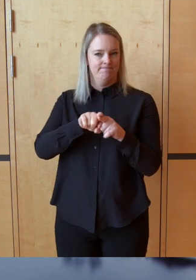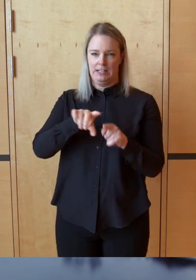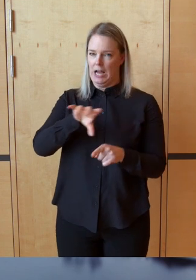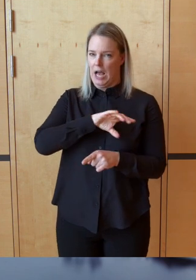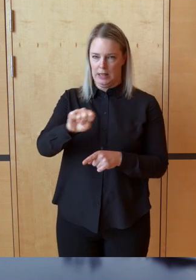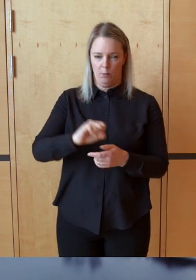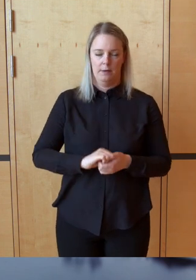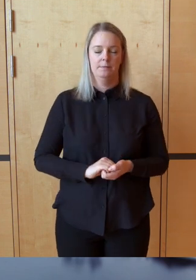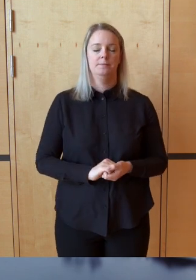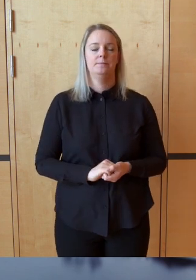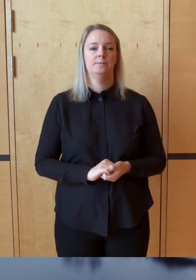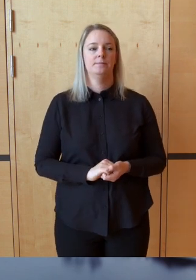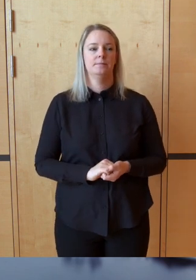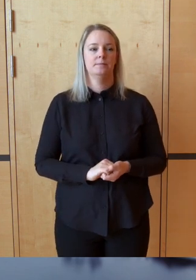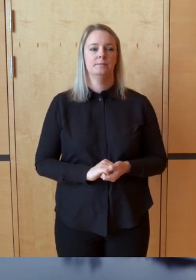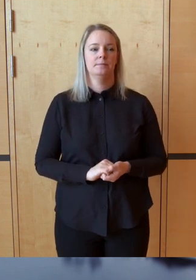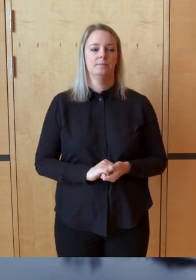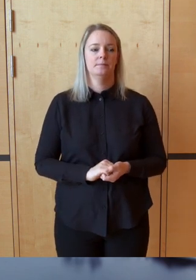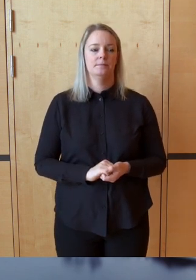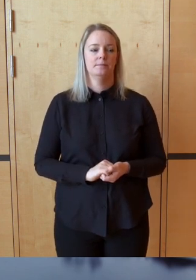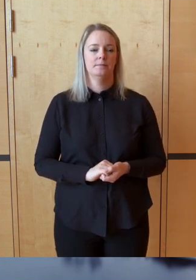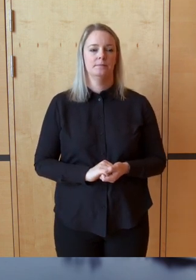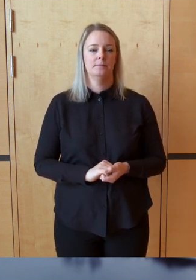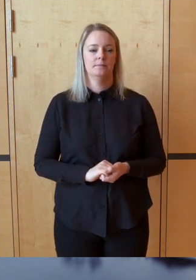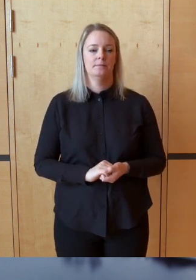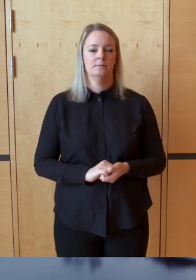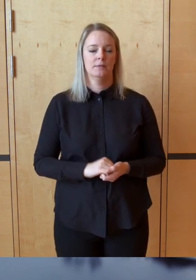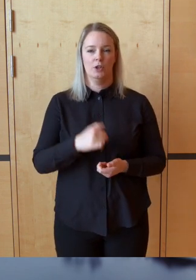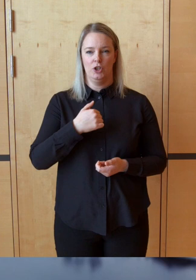Och jag reagerade på Johan Söderbergs inlägg